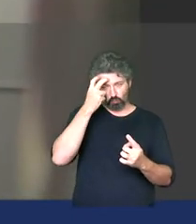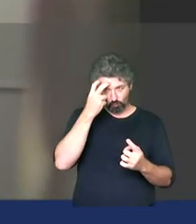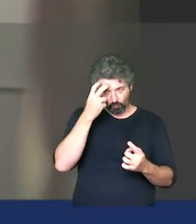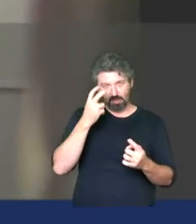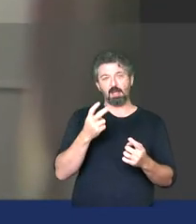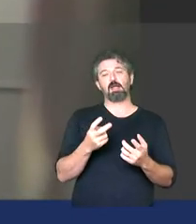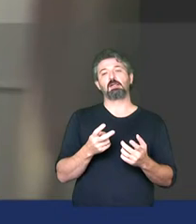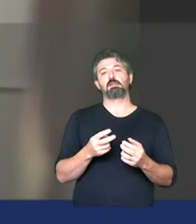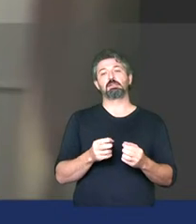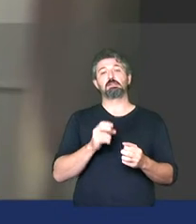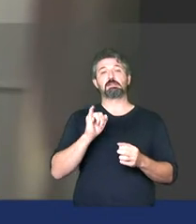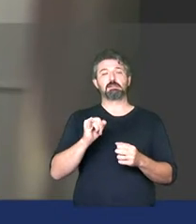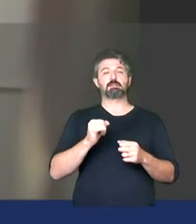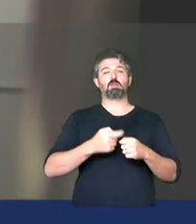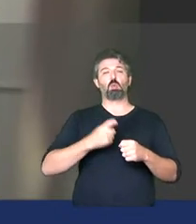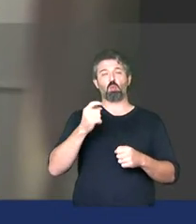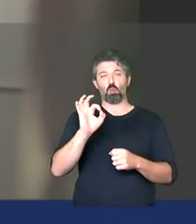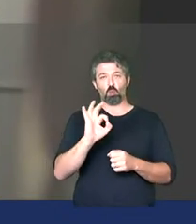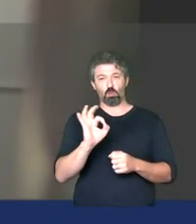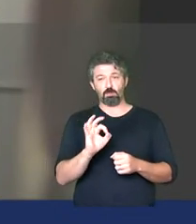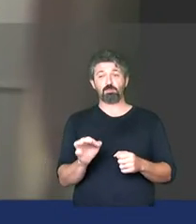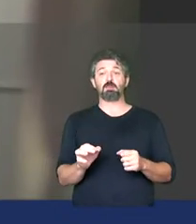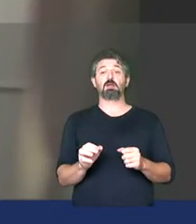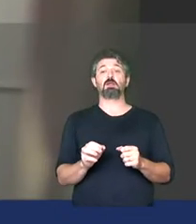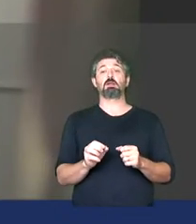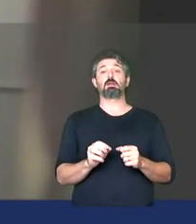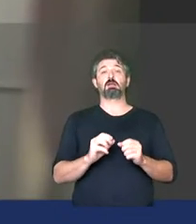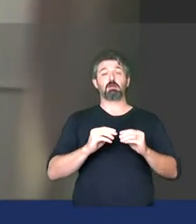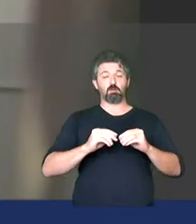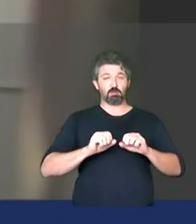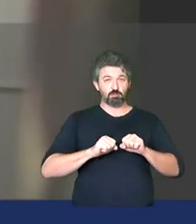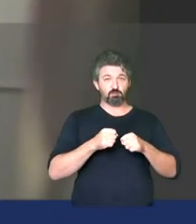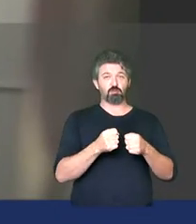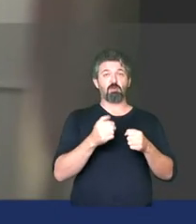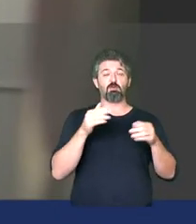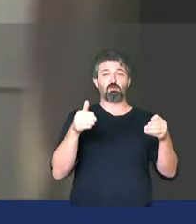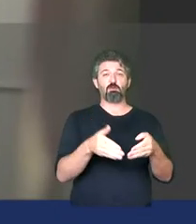COOPERATIVAS COM FINALIDADE CULTURAL E SEM FINS LUCRATIVOS QUE SEJAM DEDICADOS A